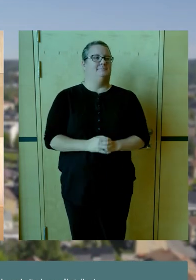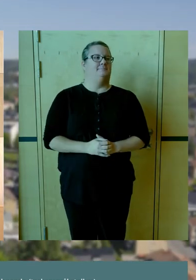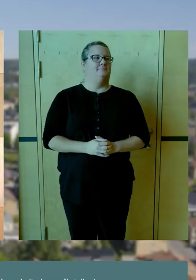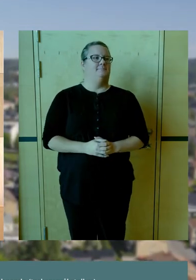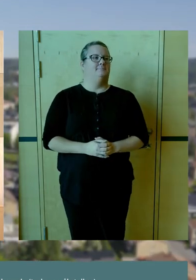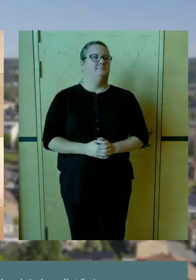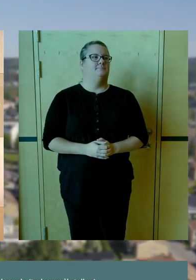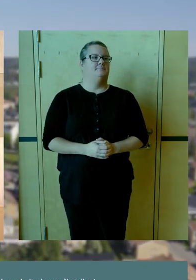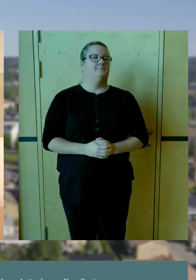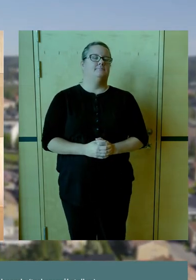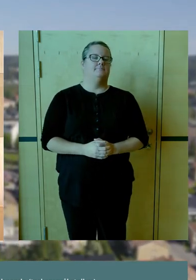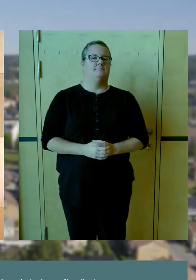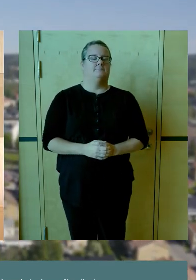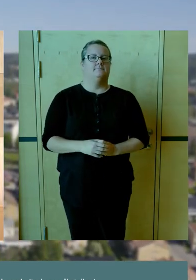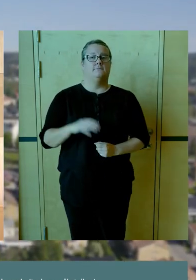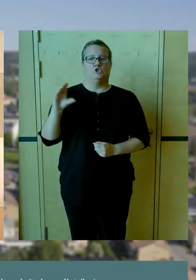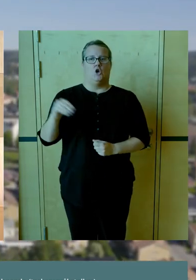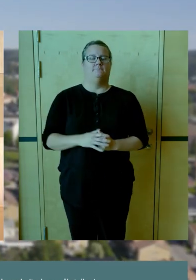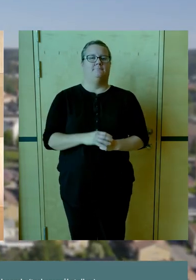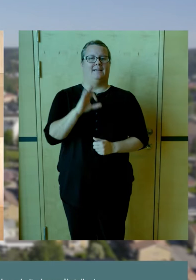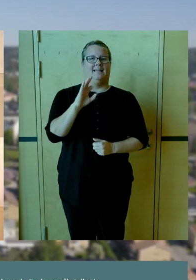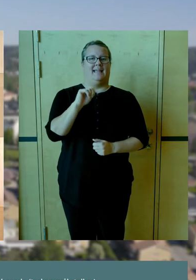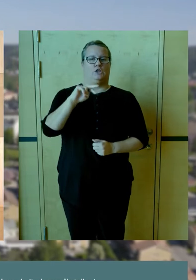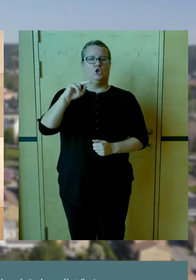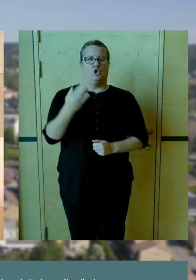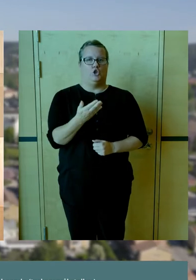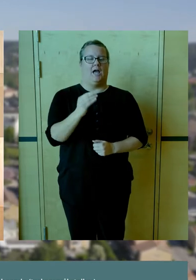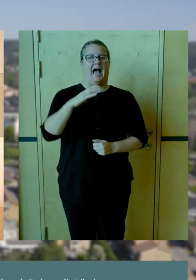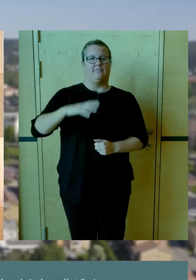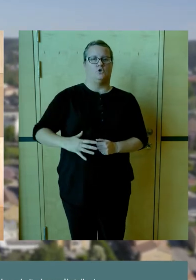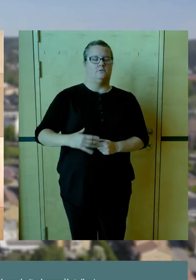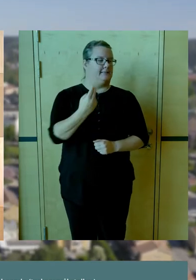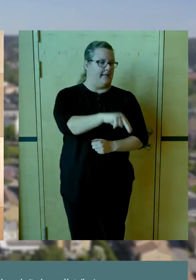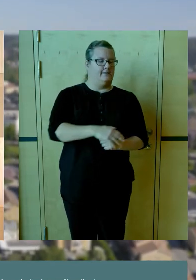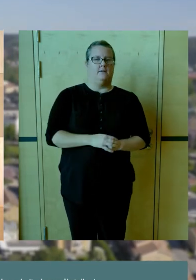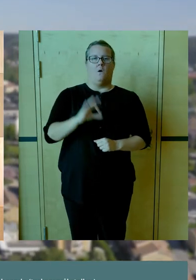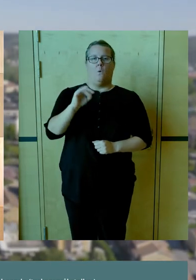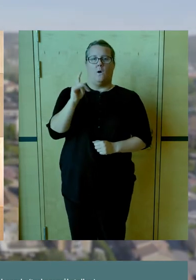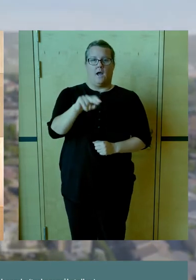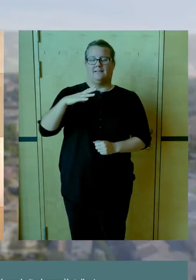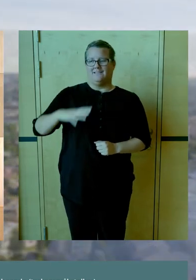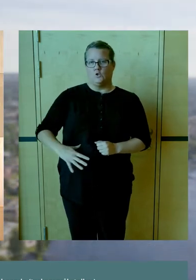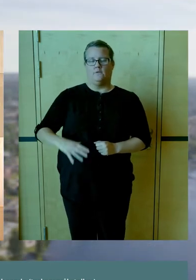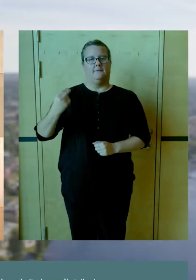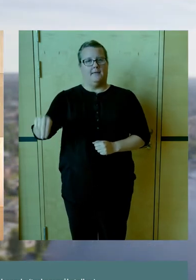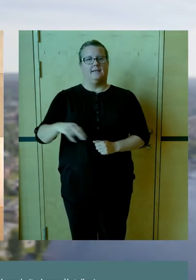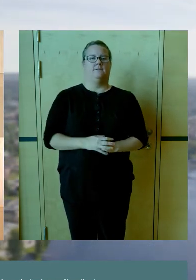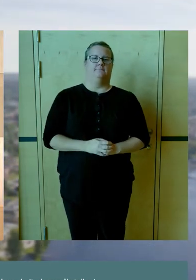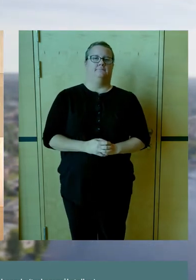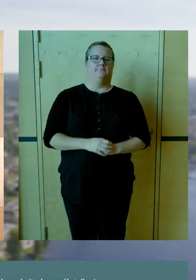Ja Henry Andersson Nej Håkan Andersson Nej Stefan andhe